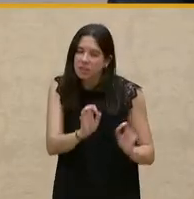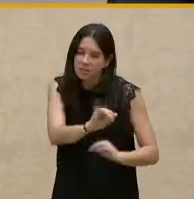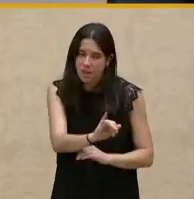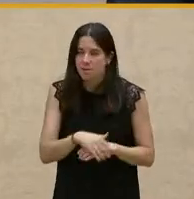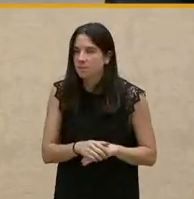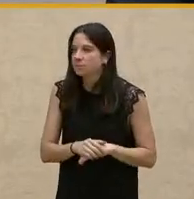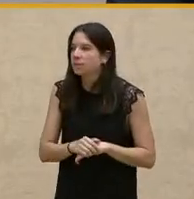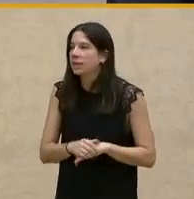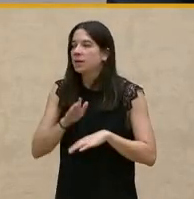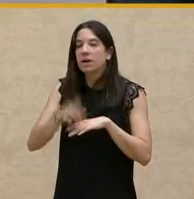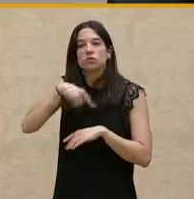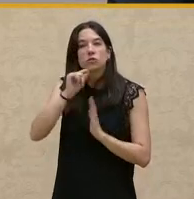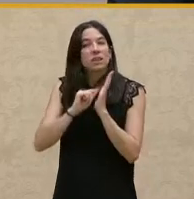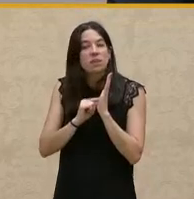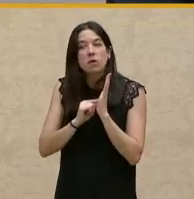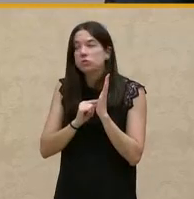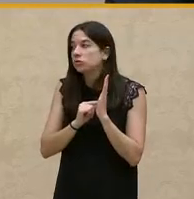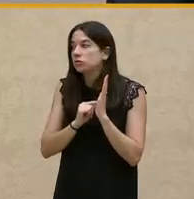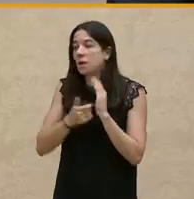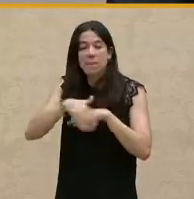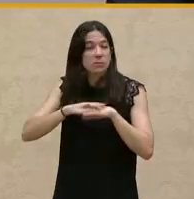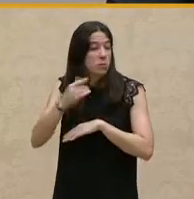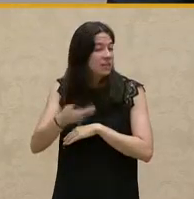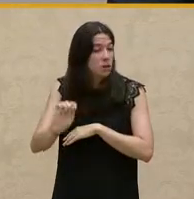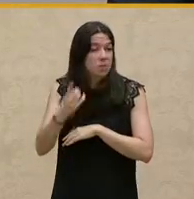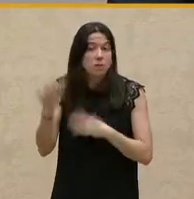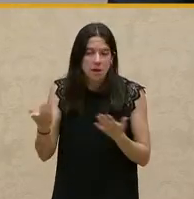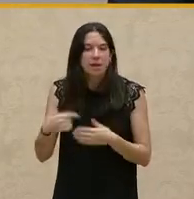profesionales básicos o los más importantes son el guía intérprete de lengua de signos,